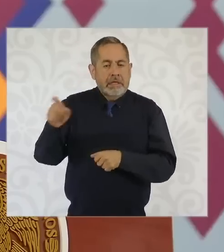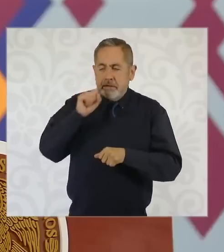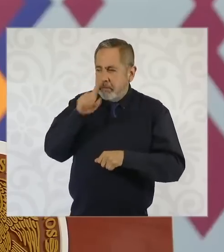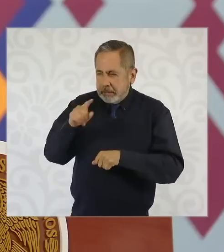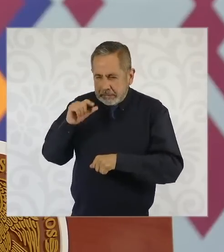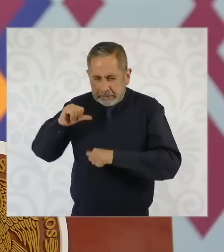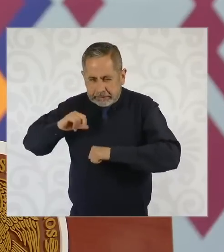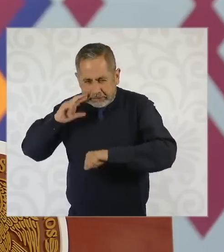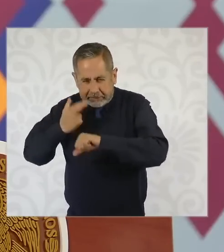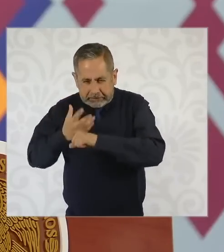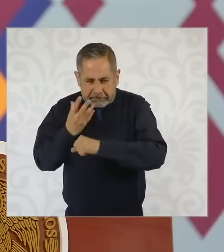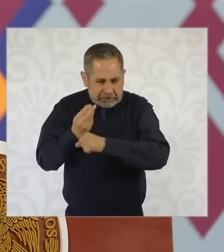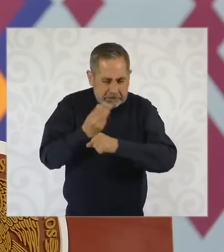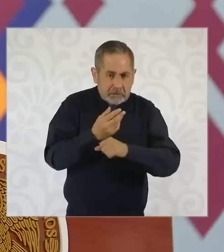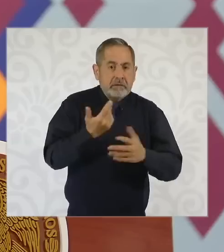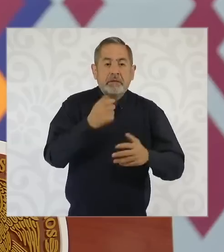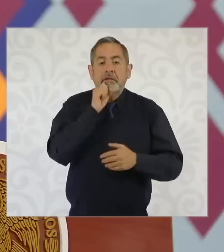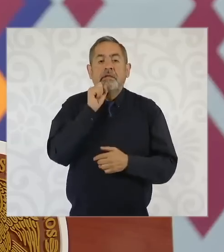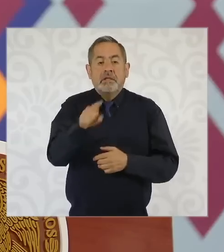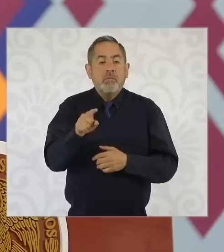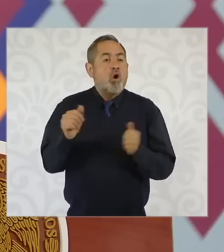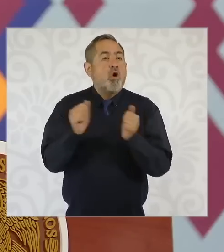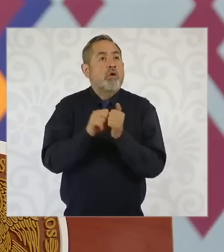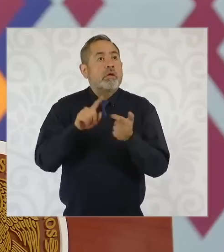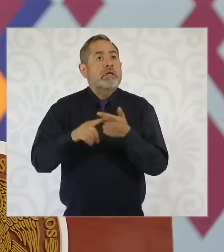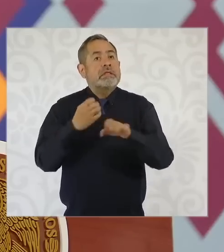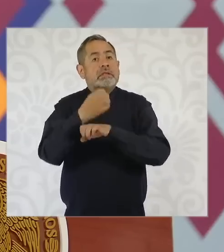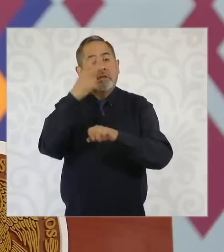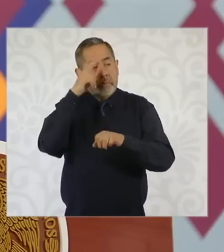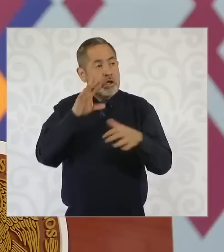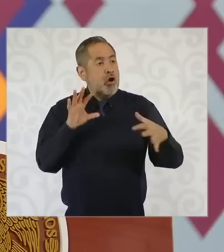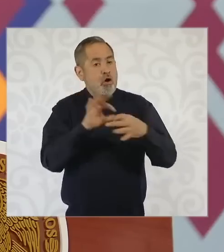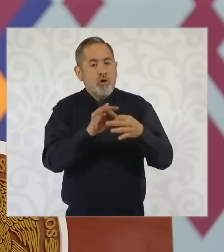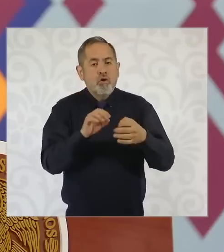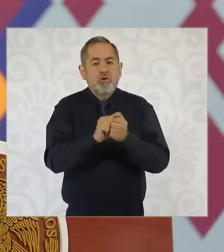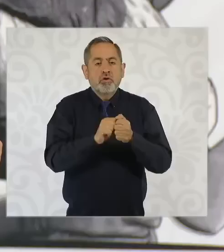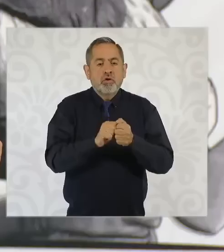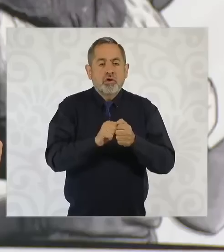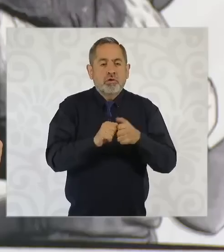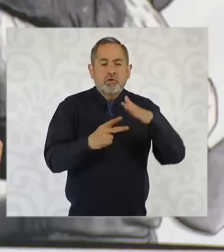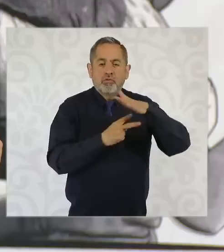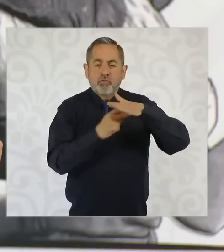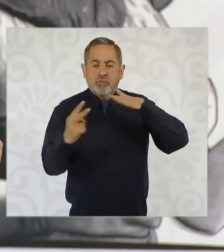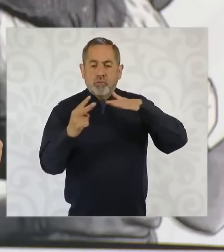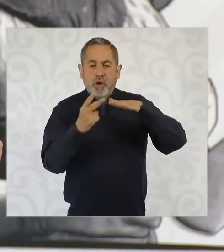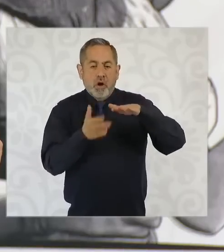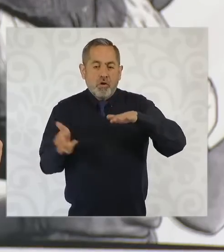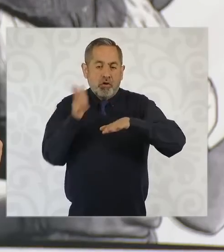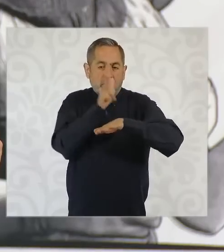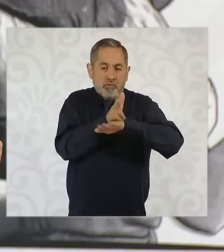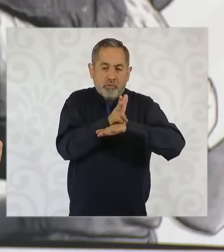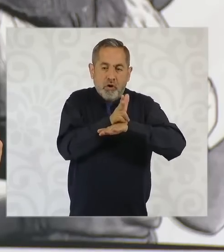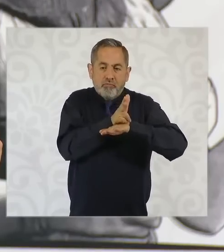y lo que falta junto con el estado de México del trolebús elevado que va de Chalco a Santa Marta